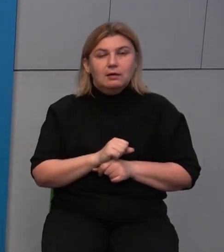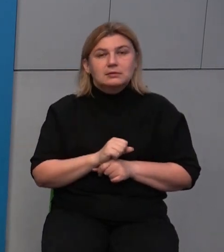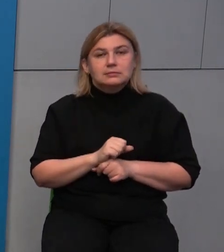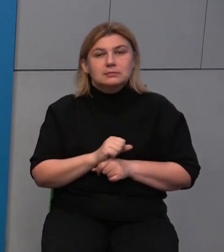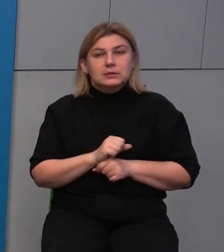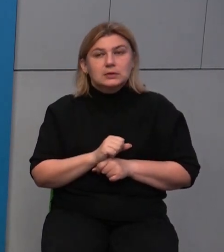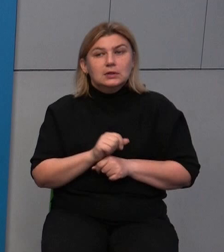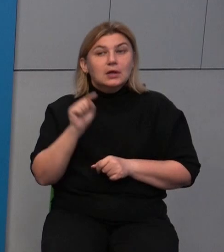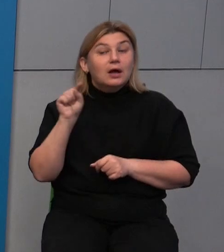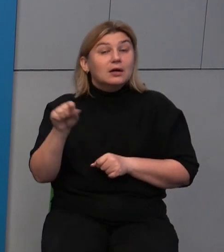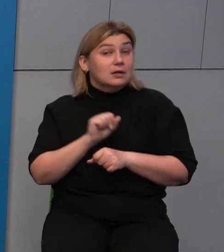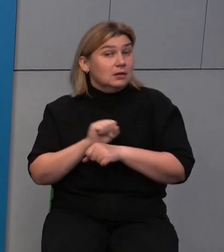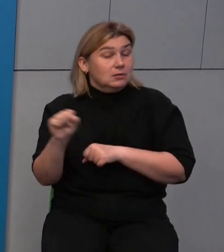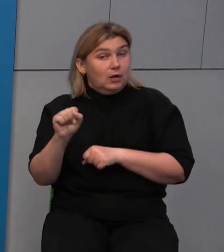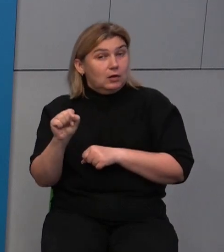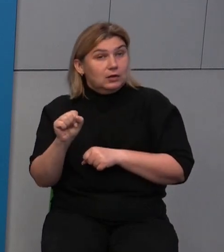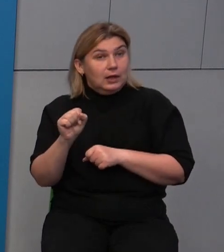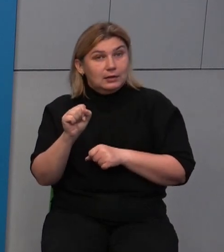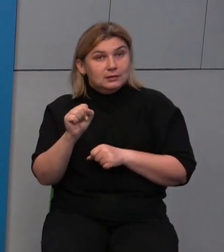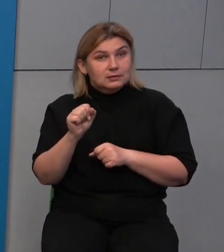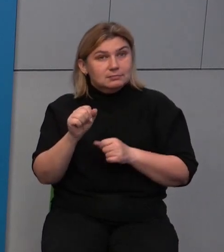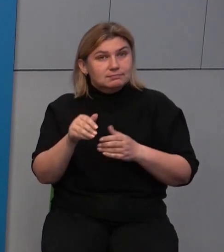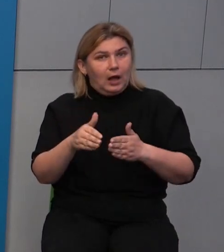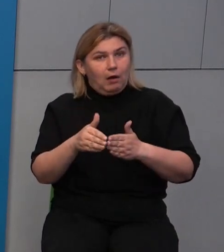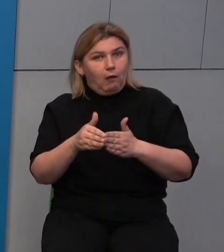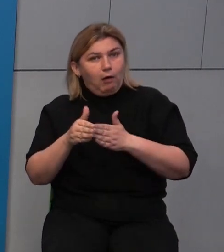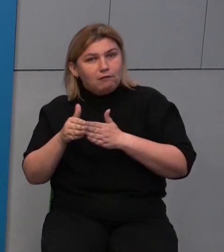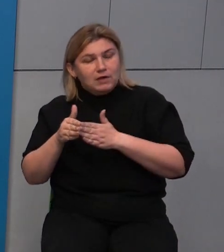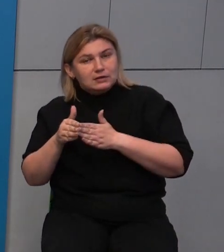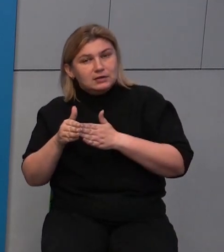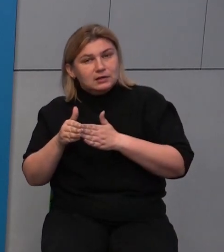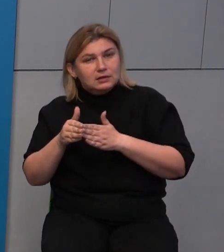i to też jest takie maskowanie tego wszystkiego,